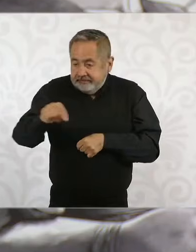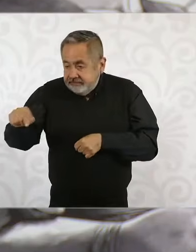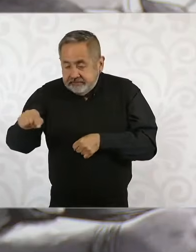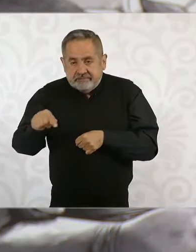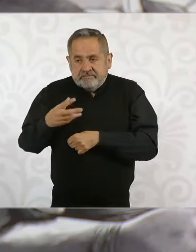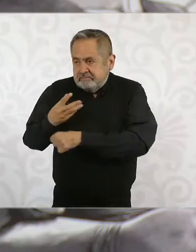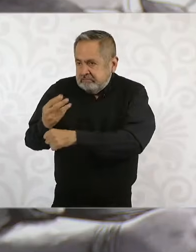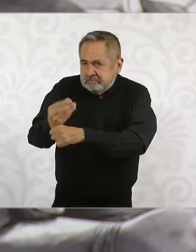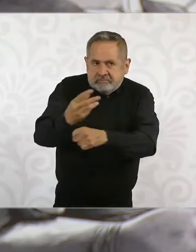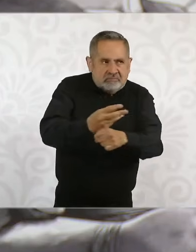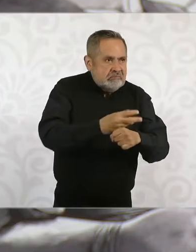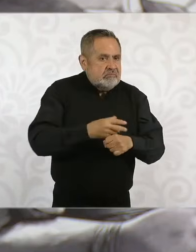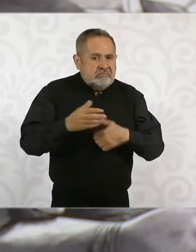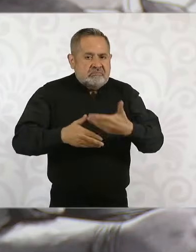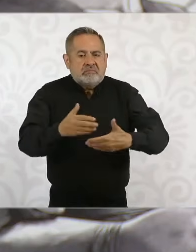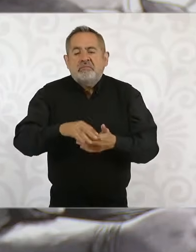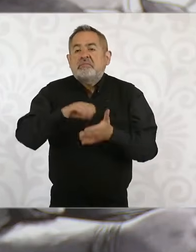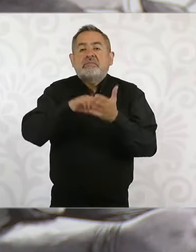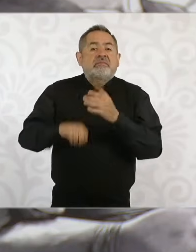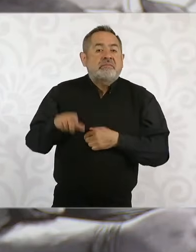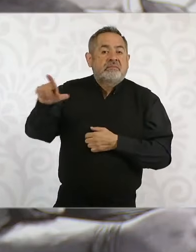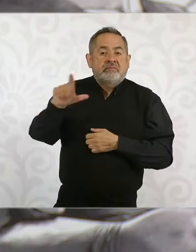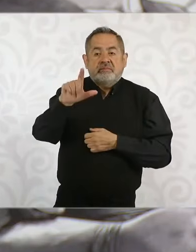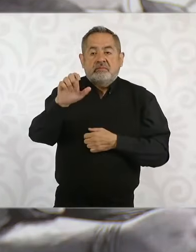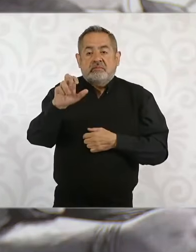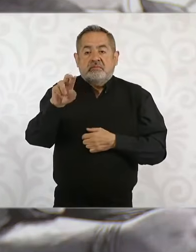La ampliación de nuestra planta de Lerma en el Estado de México, que esperamos concluir a